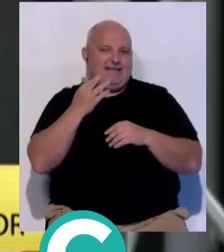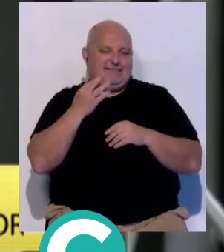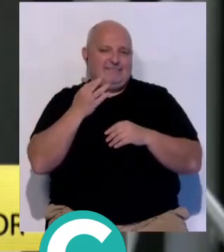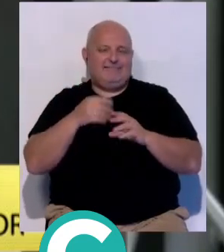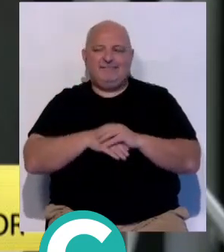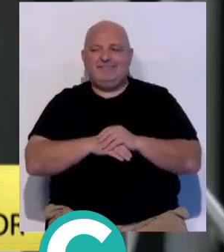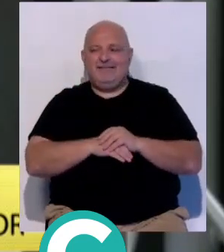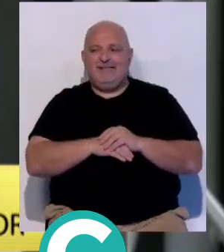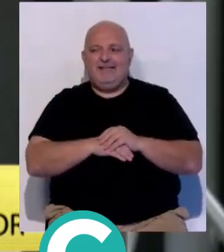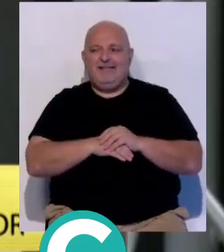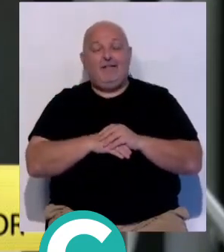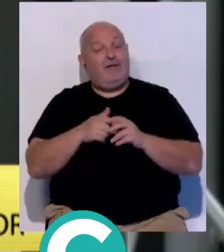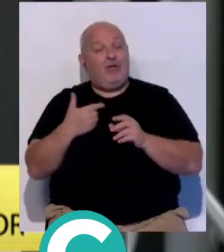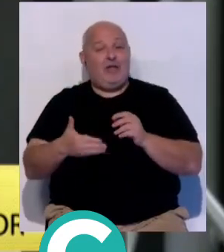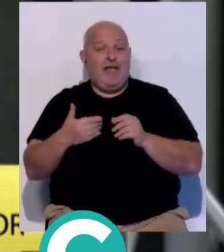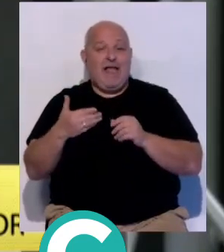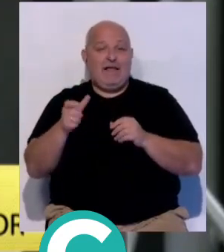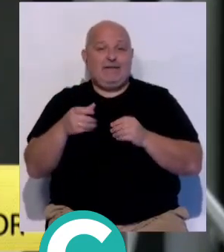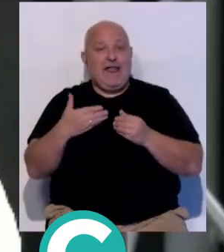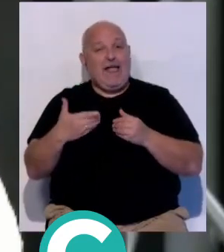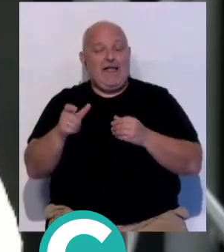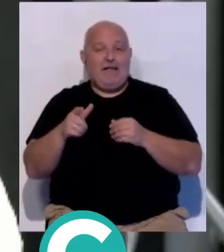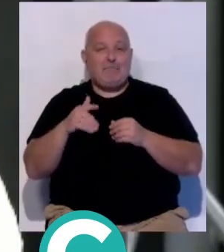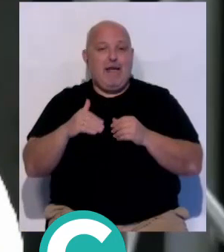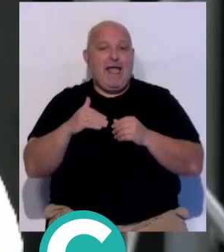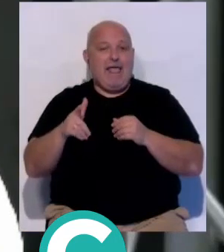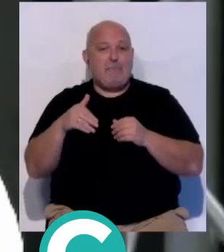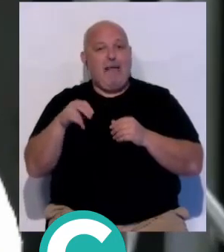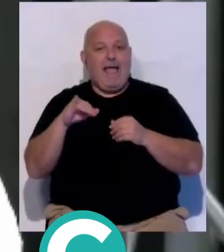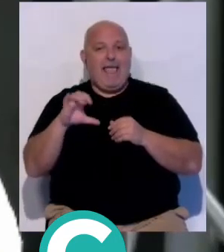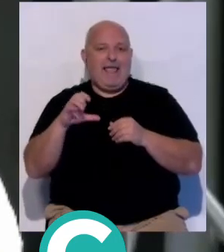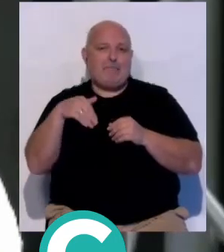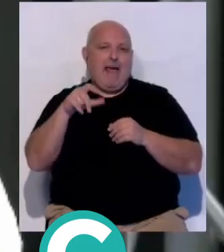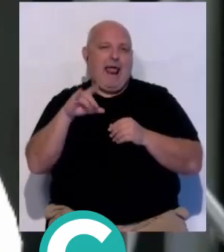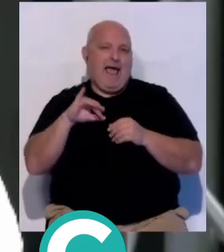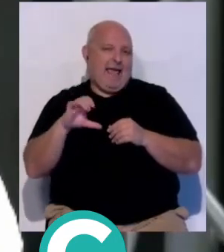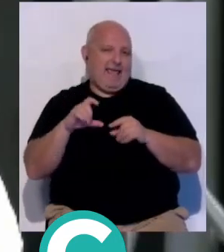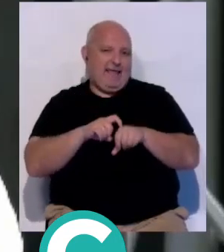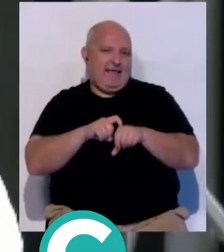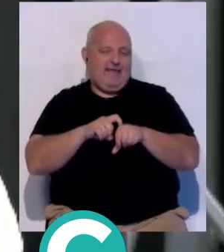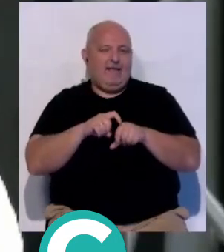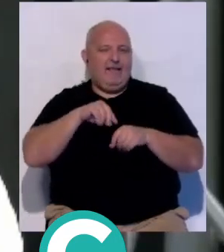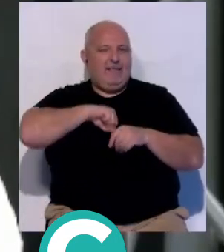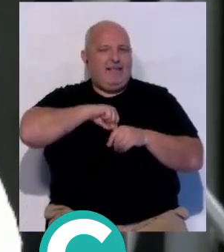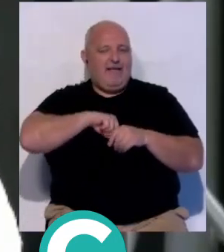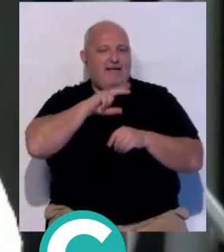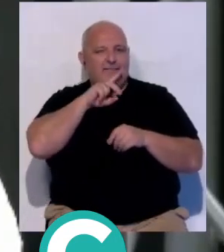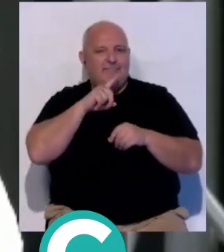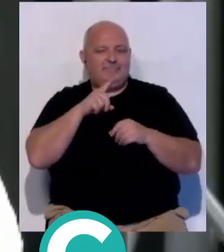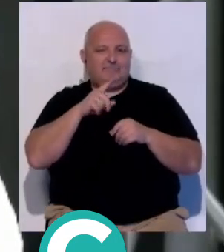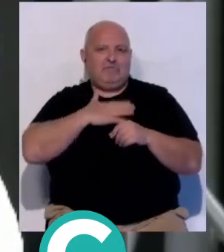no tiene No tiene mala hay muchas cosas que que se te quedan y yo estoy encantadísimo de haber